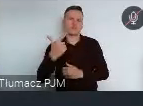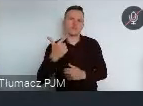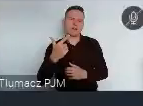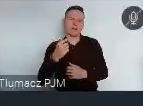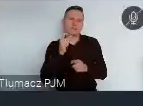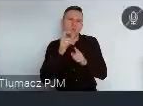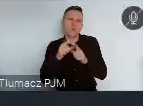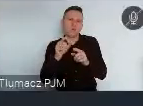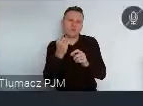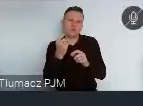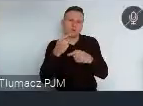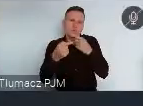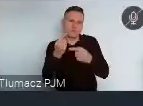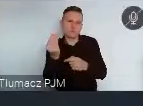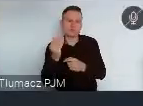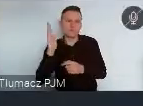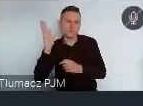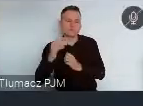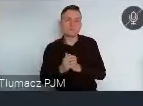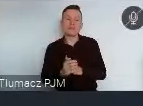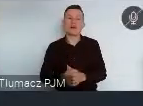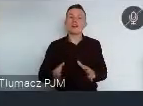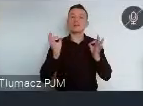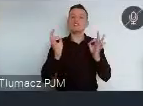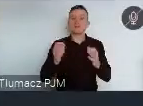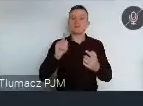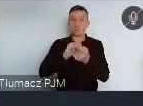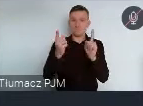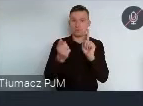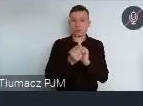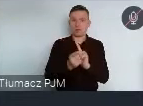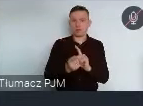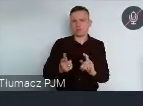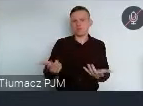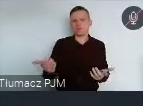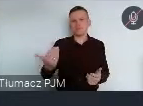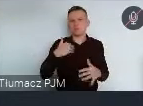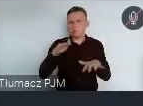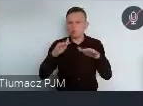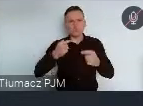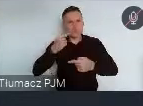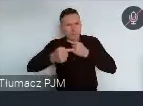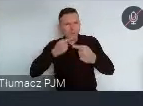W trakcie dzisiejszego spotkania mówiliśmy już bardzo dużo o tym,